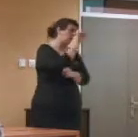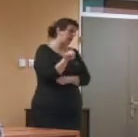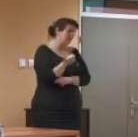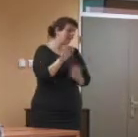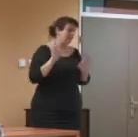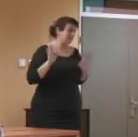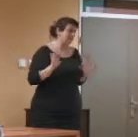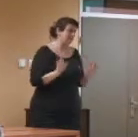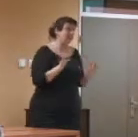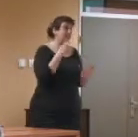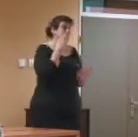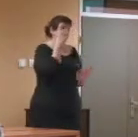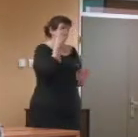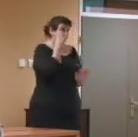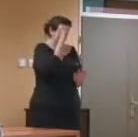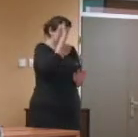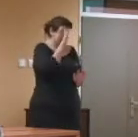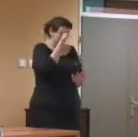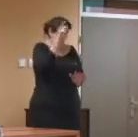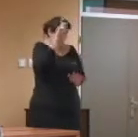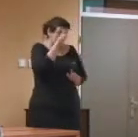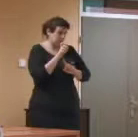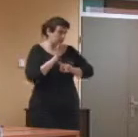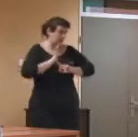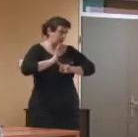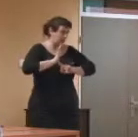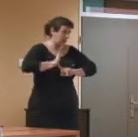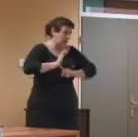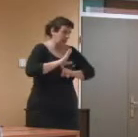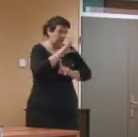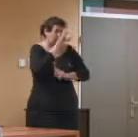hubieran ocurrido ni si quiera a los mejores guionistas de Hollywood, porque